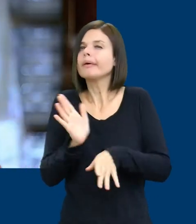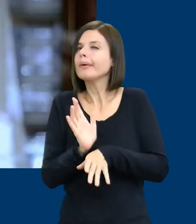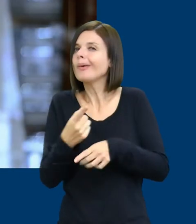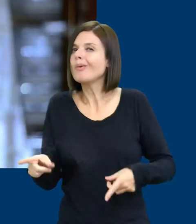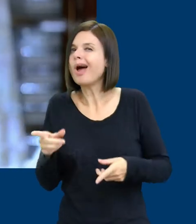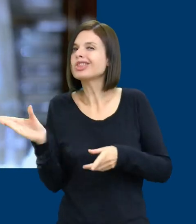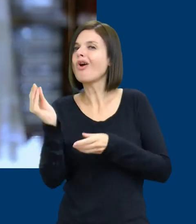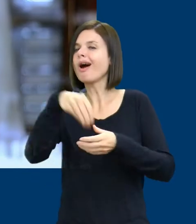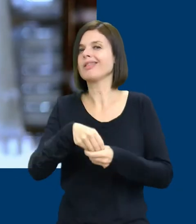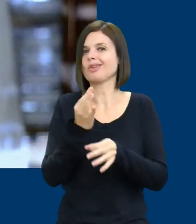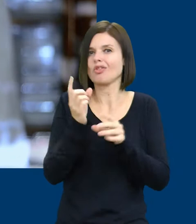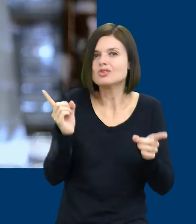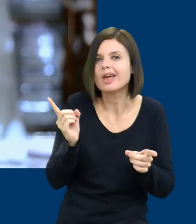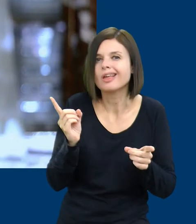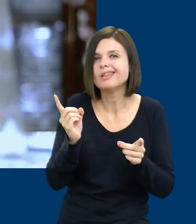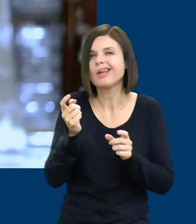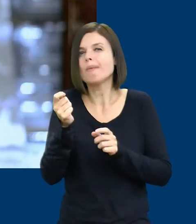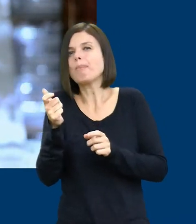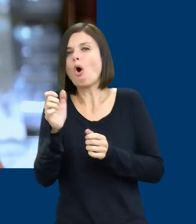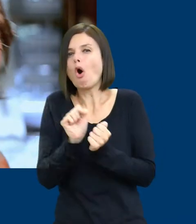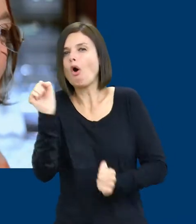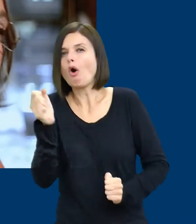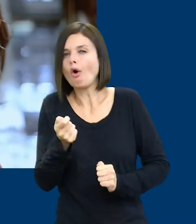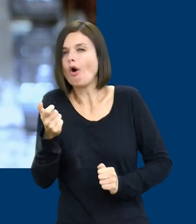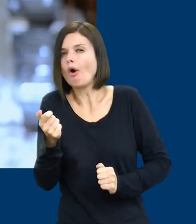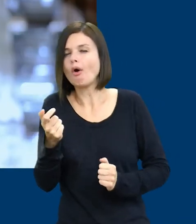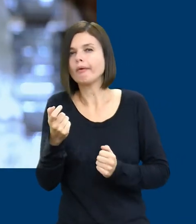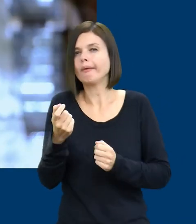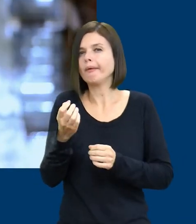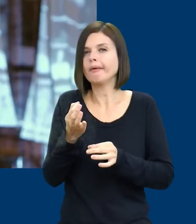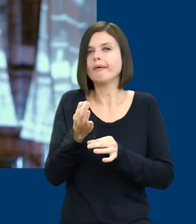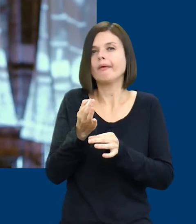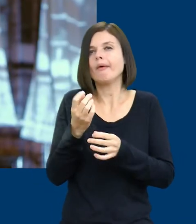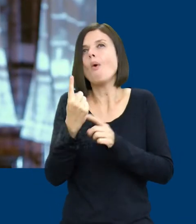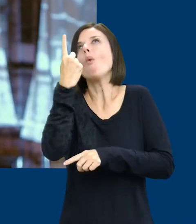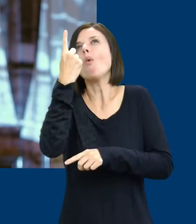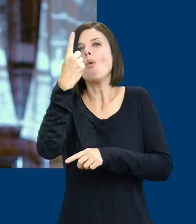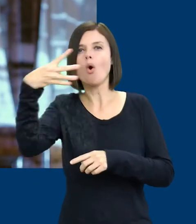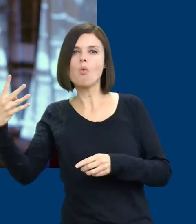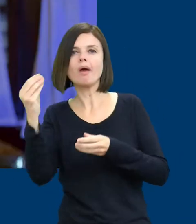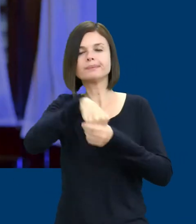todos docentes, pocos graduados o uno como la Universidad Nacional de Entre Ríos,